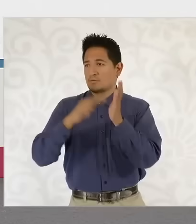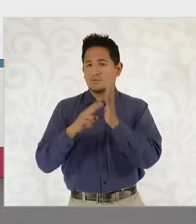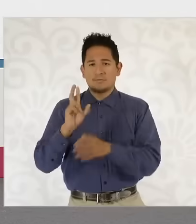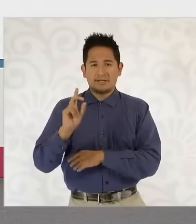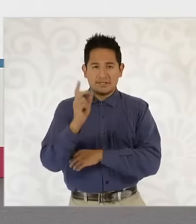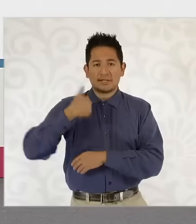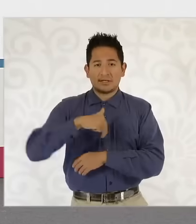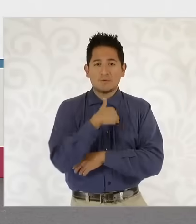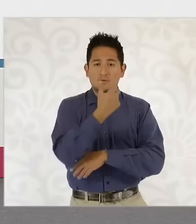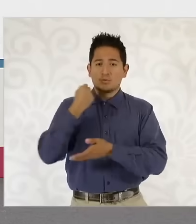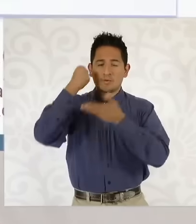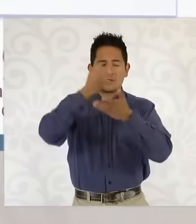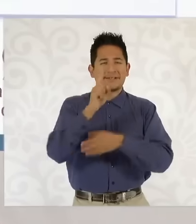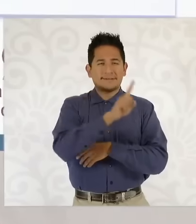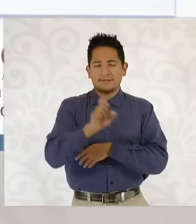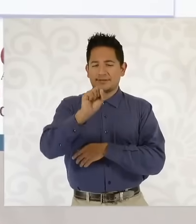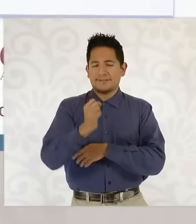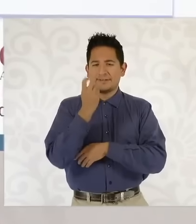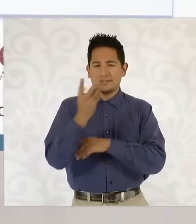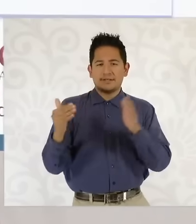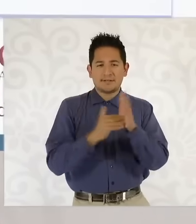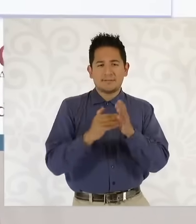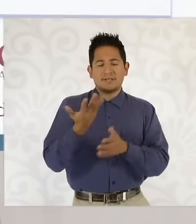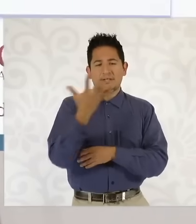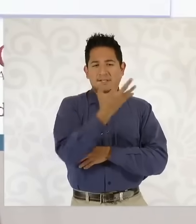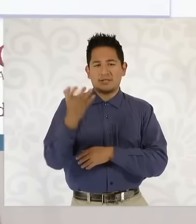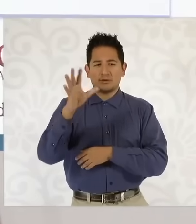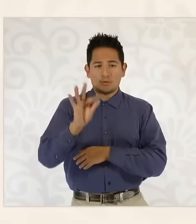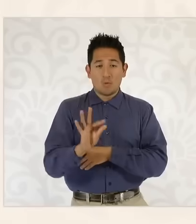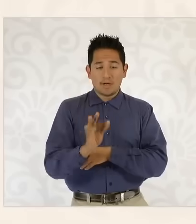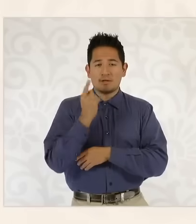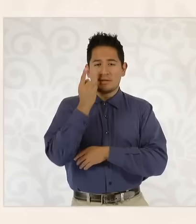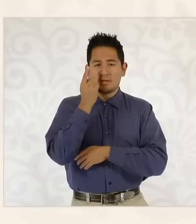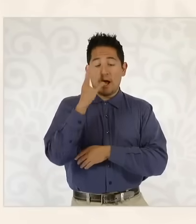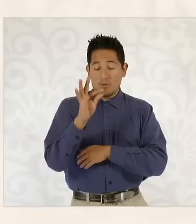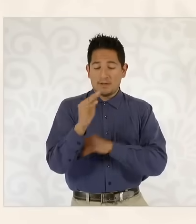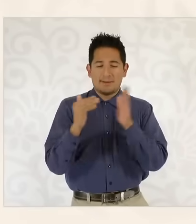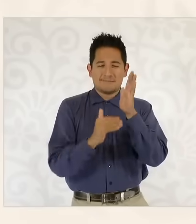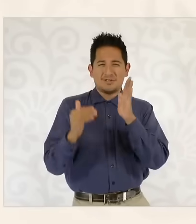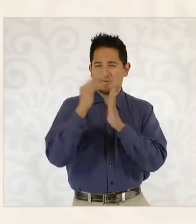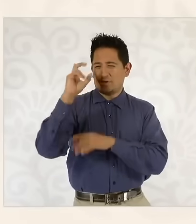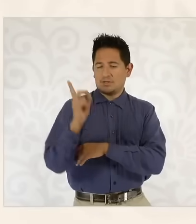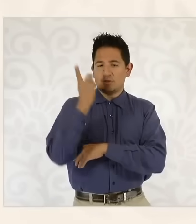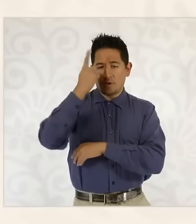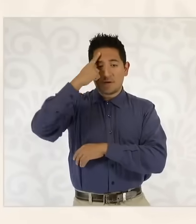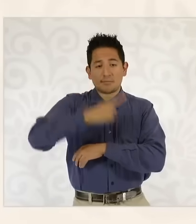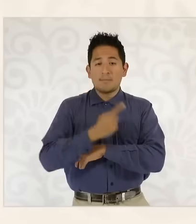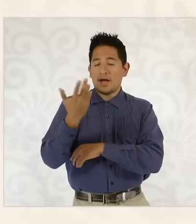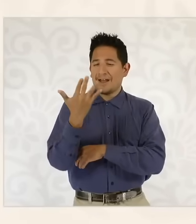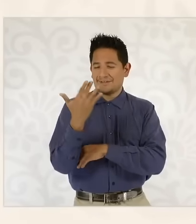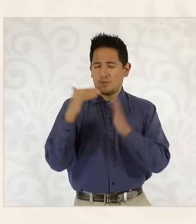inversión de 163,540 millones de dólares y beneficiando a más de 50 millones de usuarios